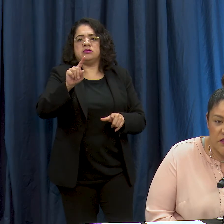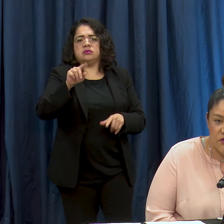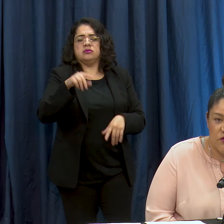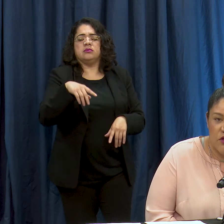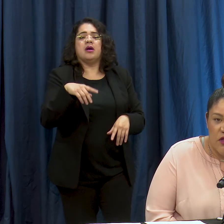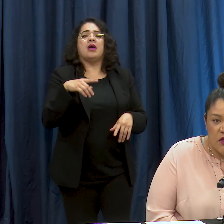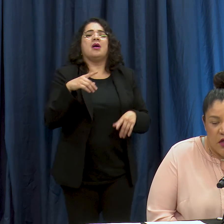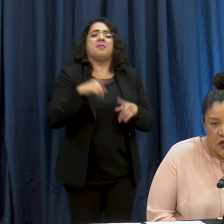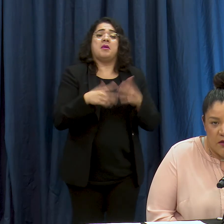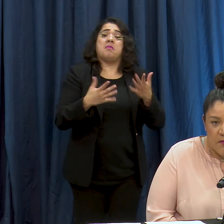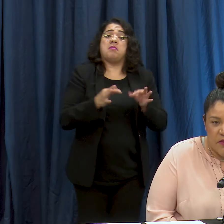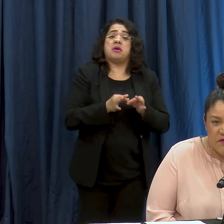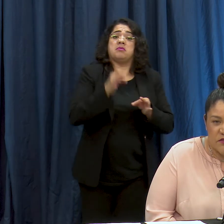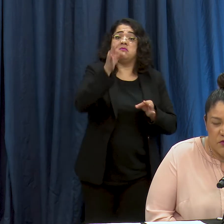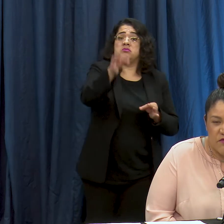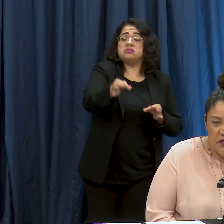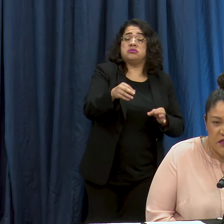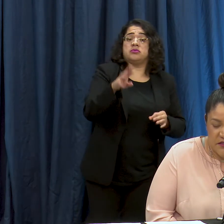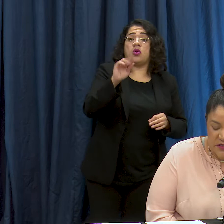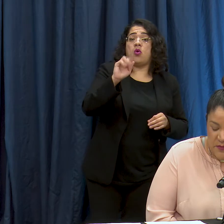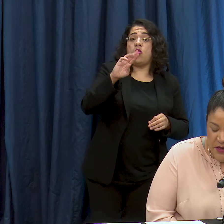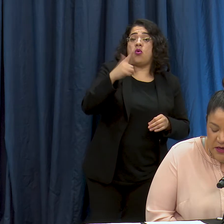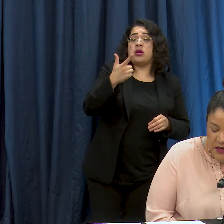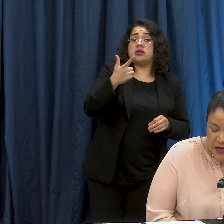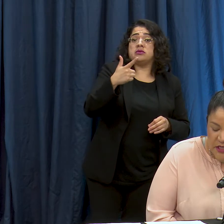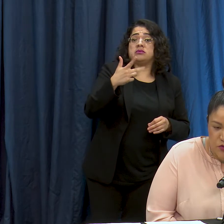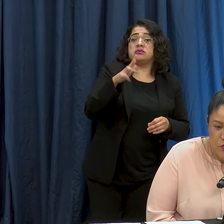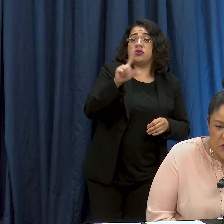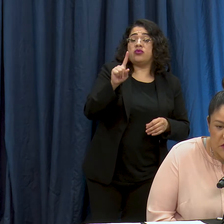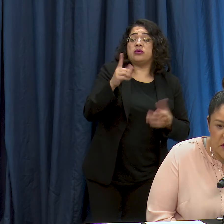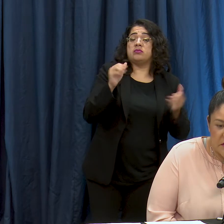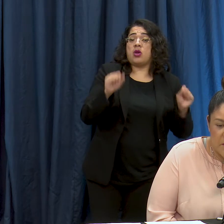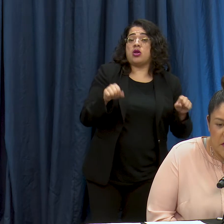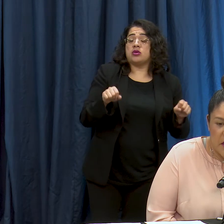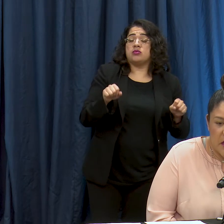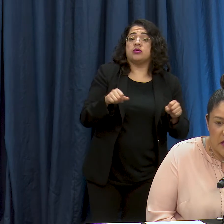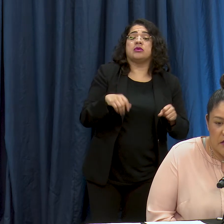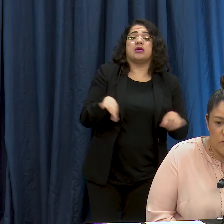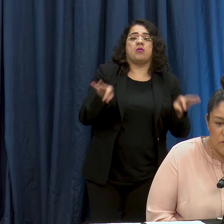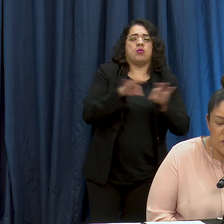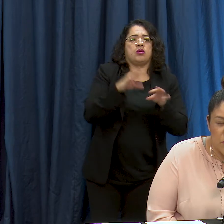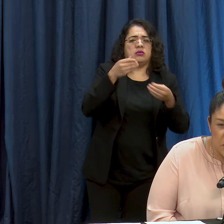ESO tal vez con man final destiny es muy importante que se pan ala mismo tiempo